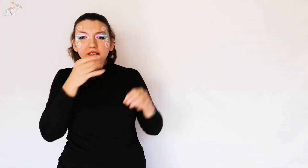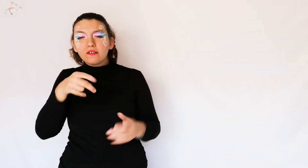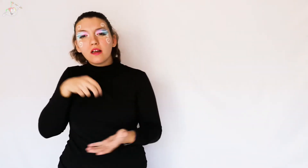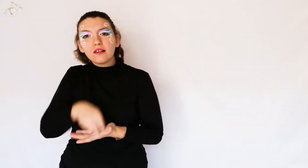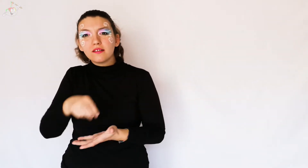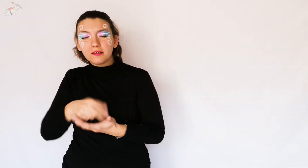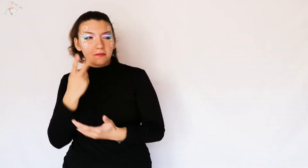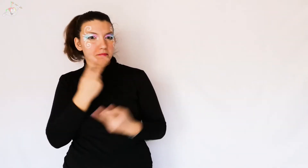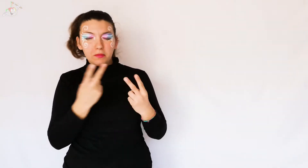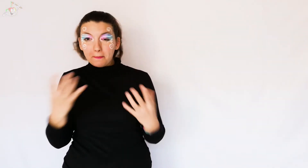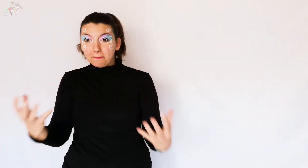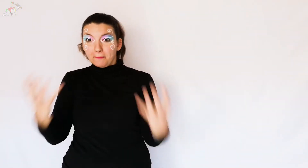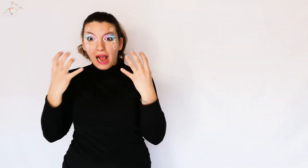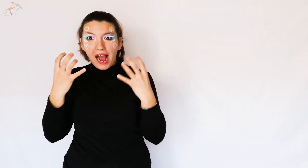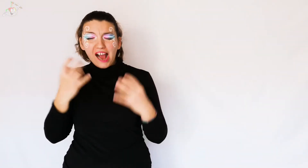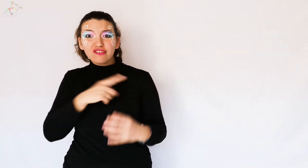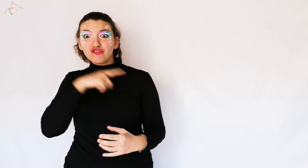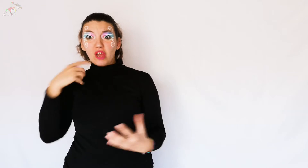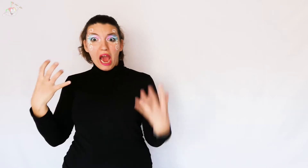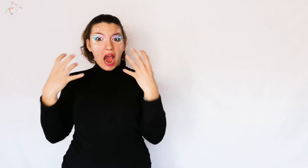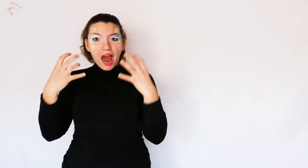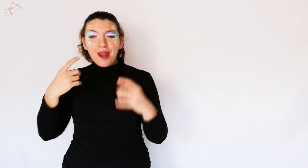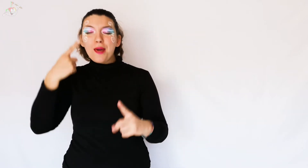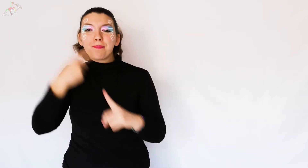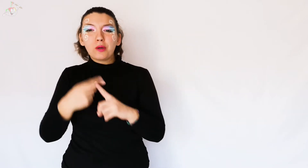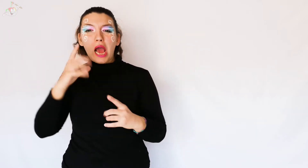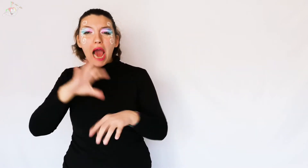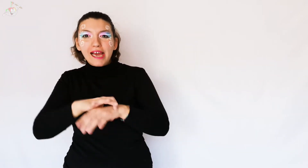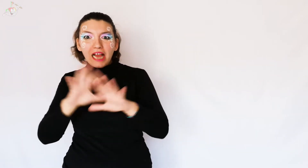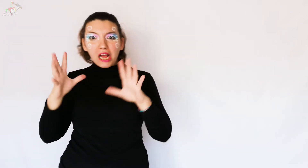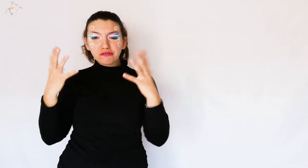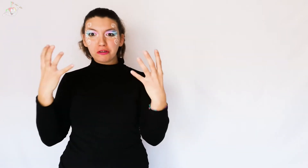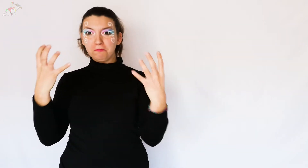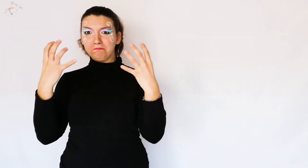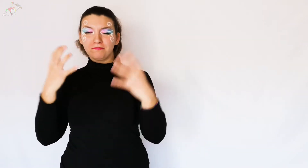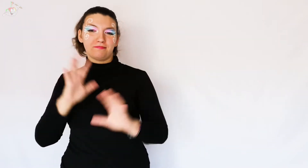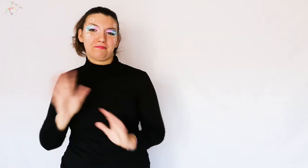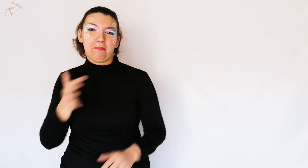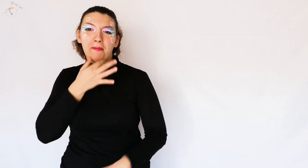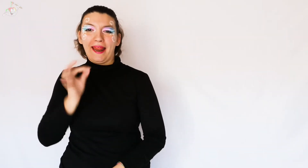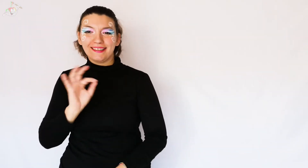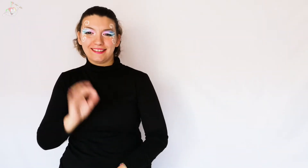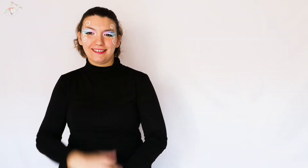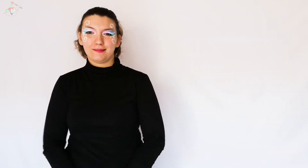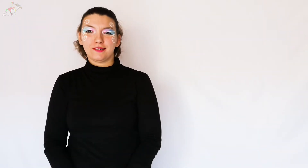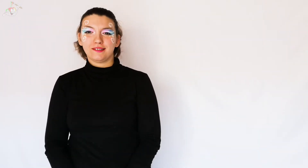dunque viene creato un bellissimo effetto giallo e arancione.